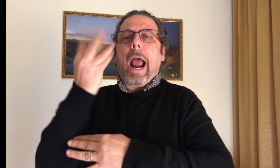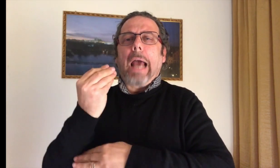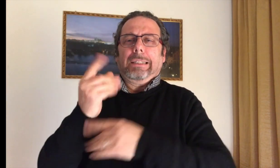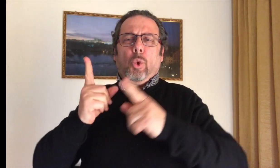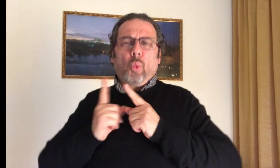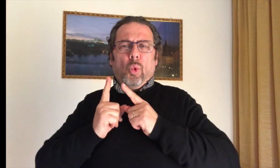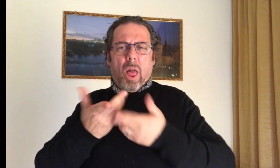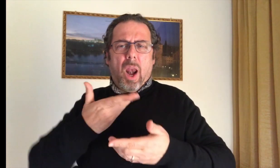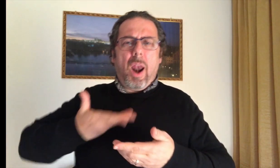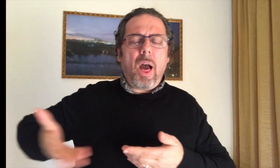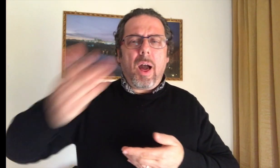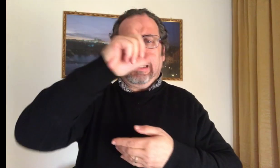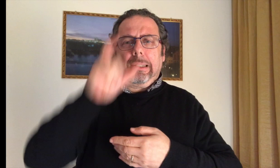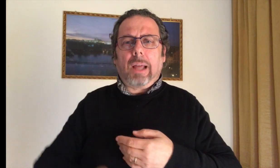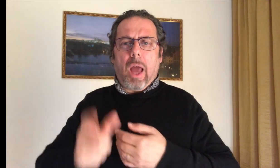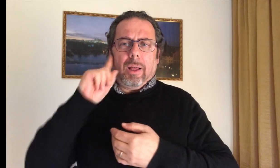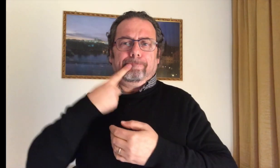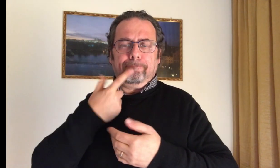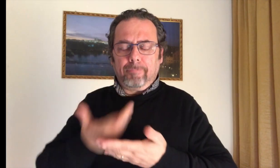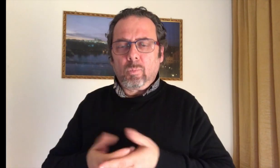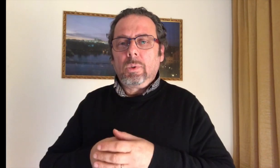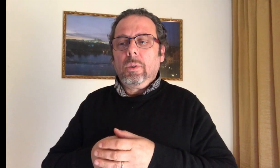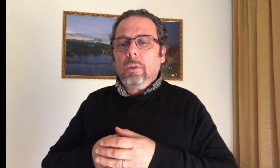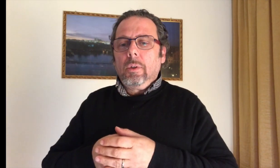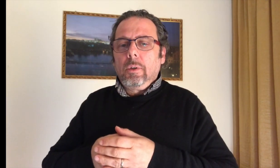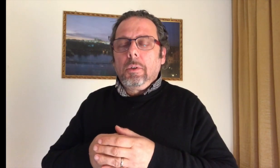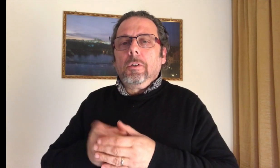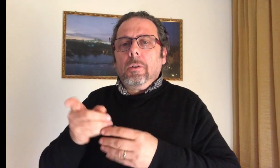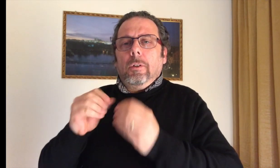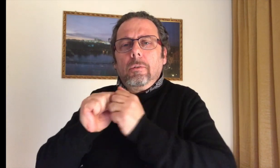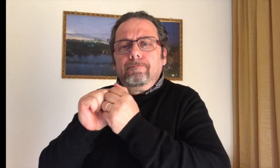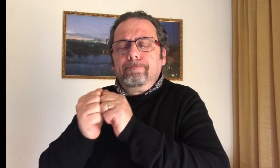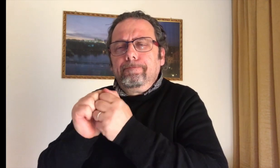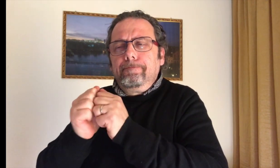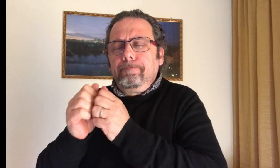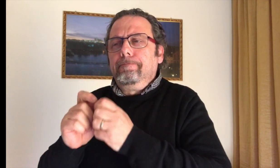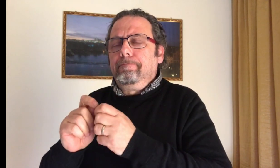bambini sordi nelle scuole Italiane e, capendo la situazione, finalmente, suggerisce che bisognava